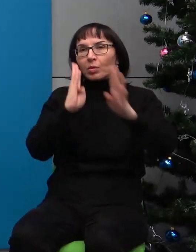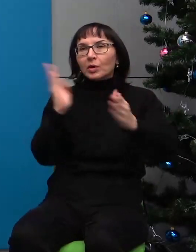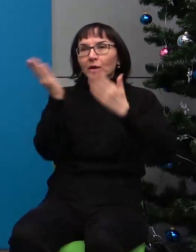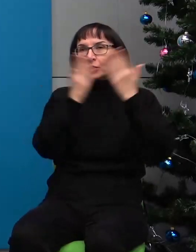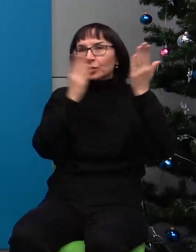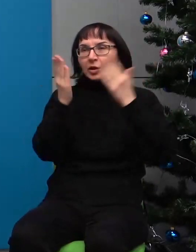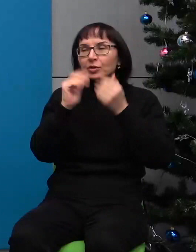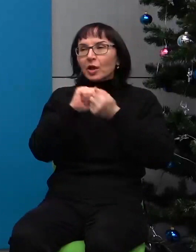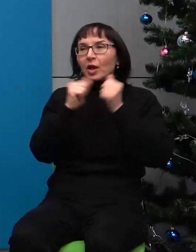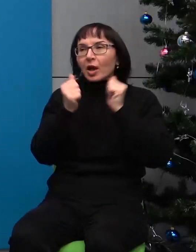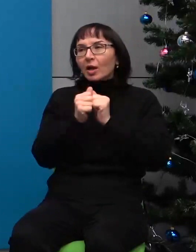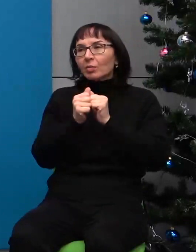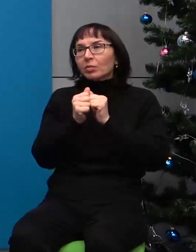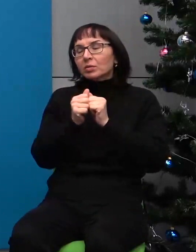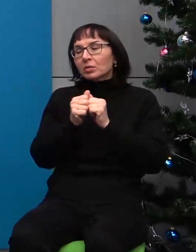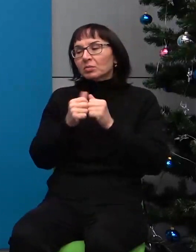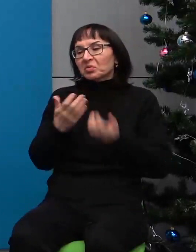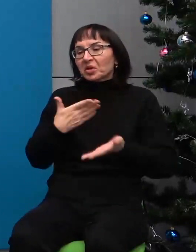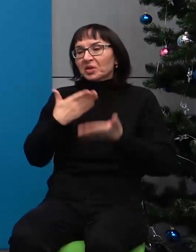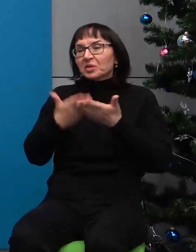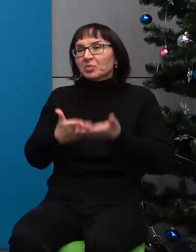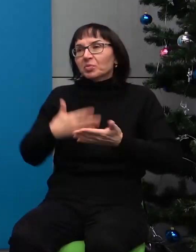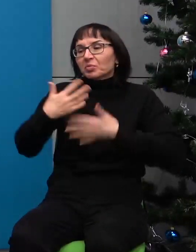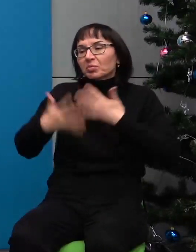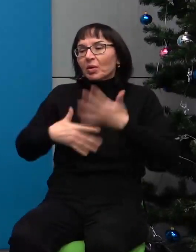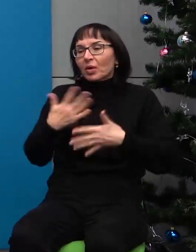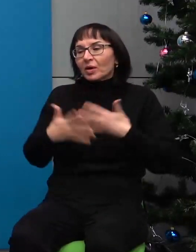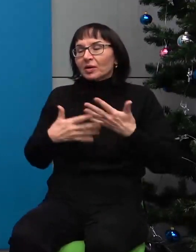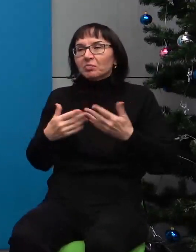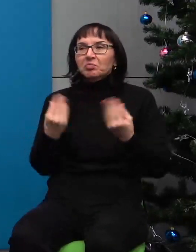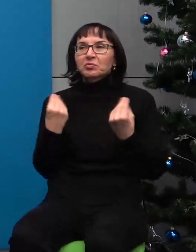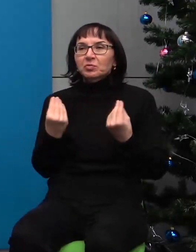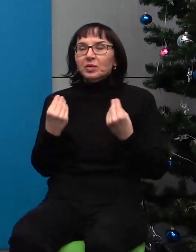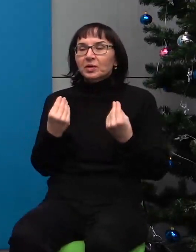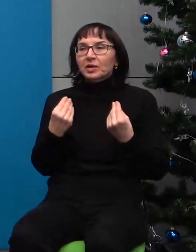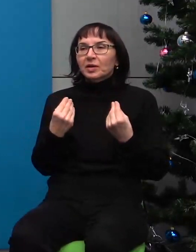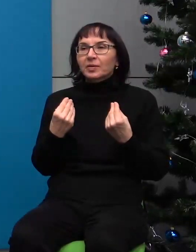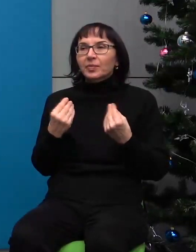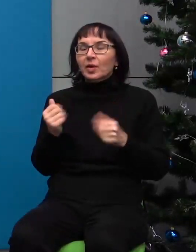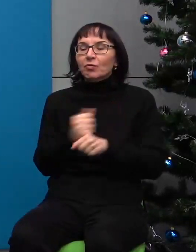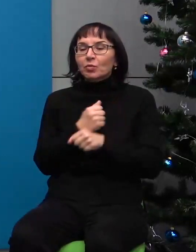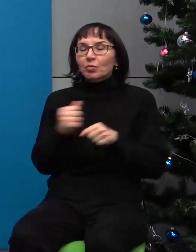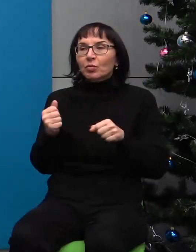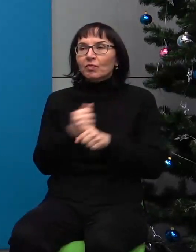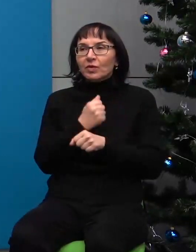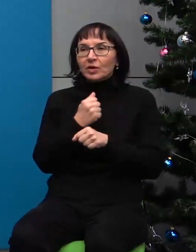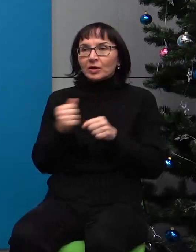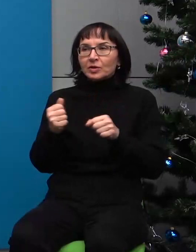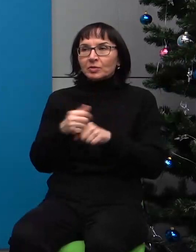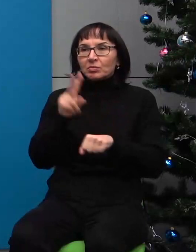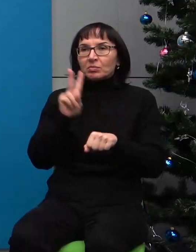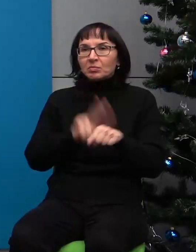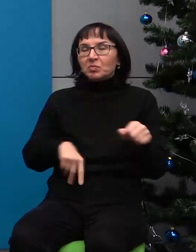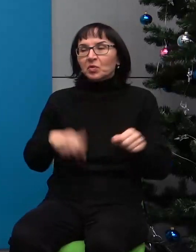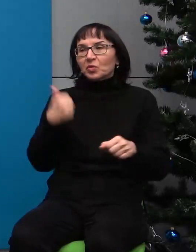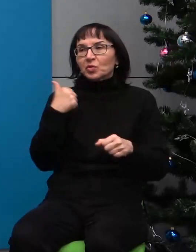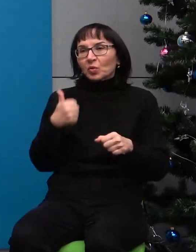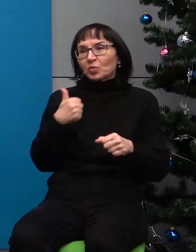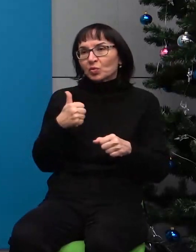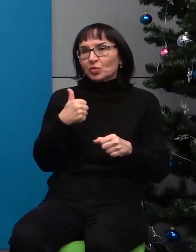Czyż to nie jest genialne? No, prawda. Ale mówiąc poważnie, kryminały są super zagadkami. Kryminał jest po prostu bardzo ciekawą konstrukcją,